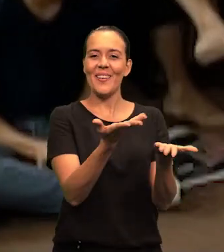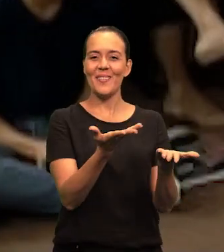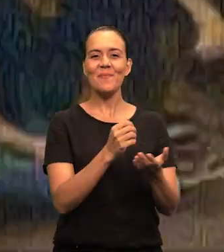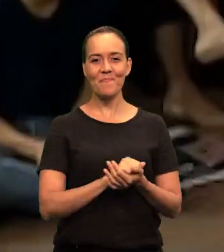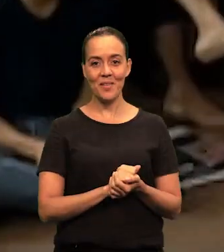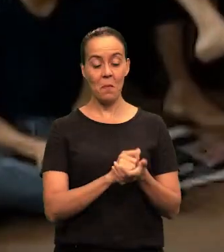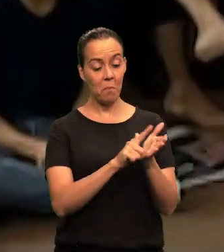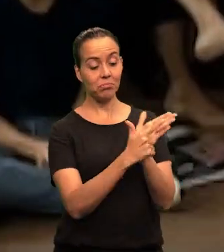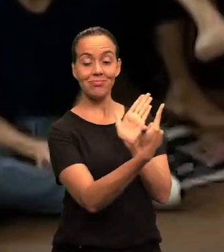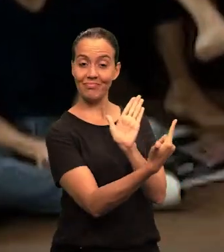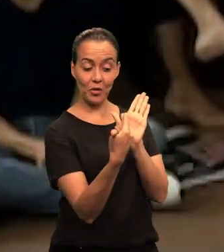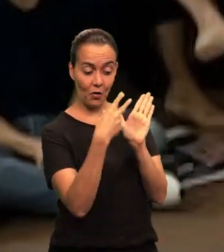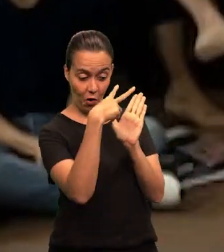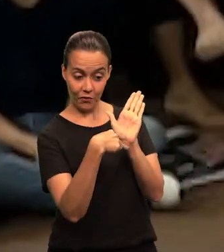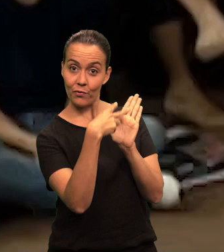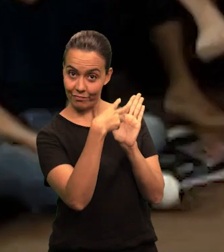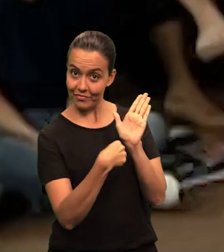[Risos]